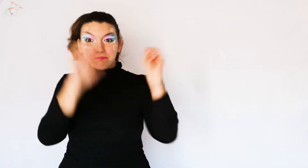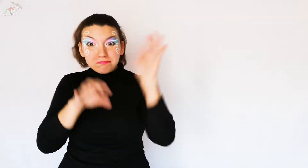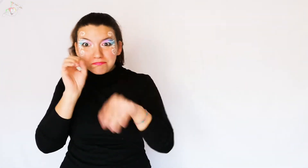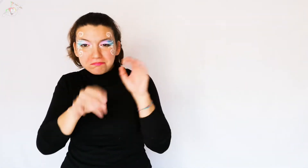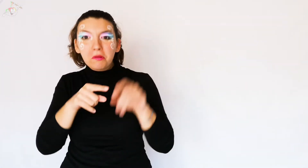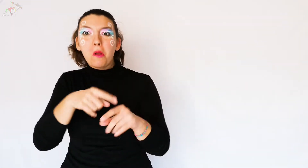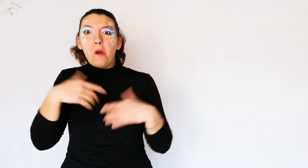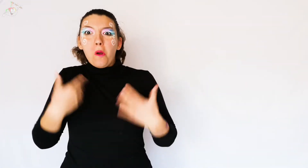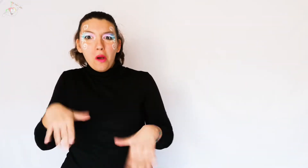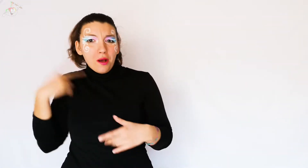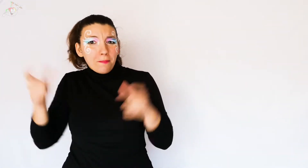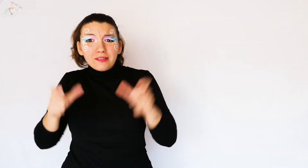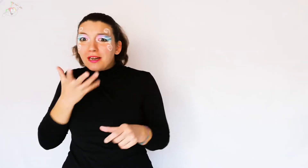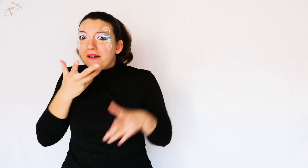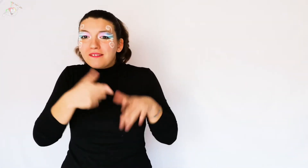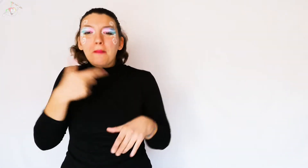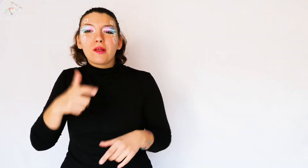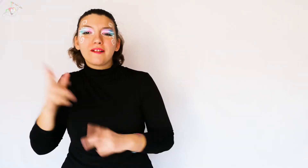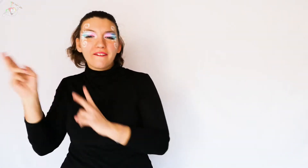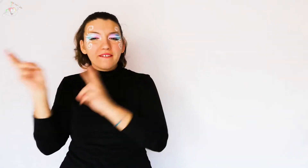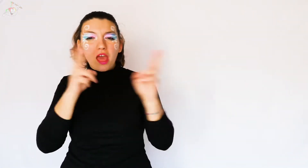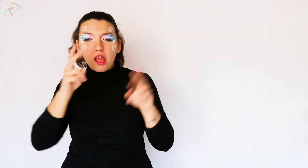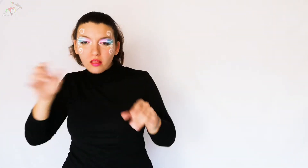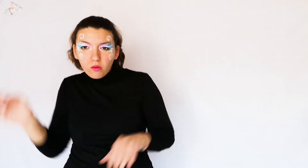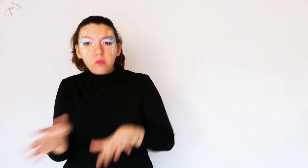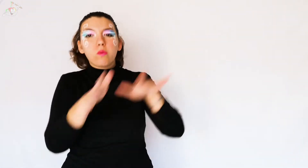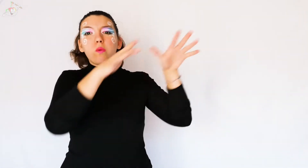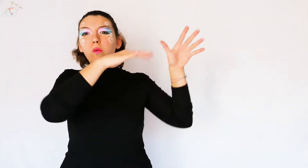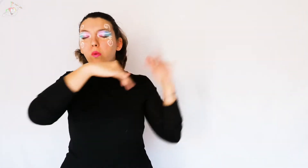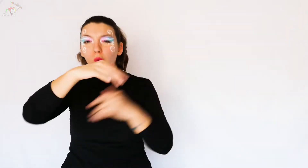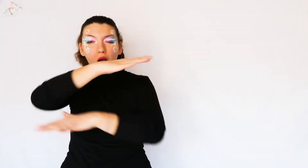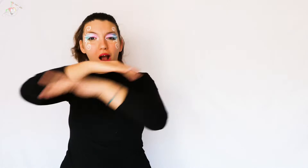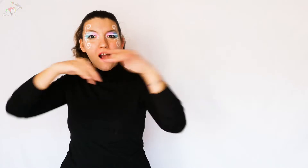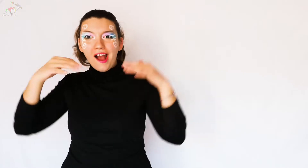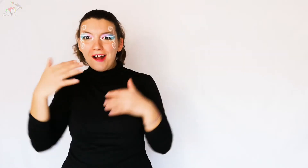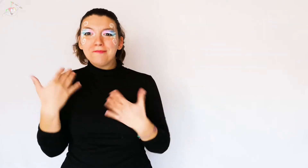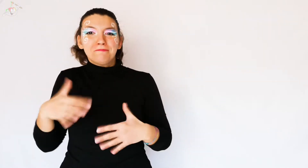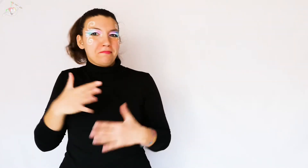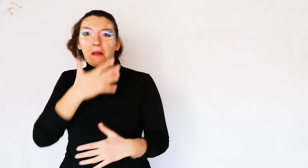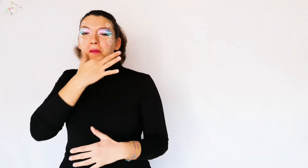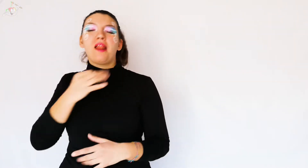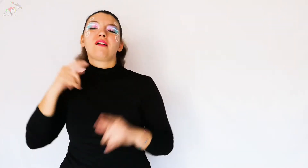e questo lancio piacque a molte persone perchè con il vento veniva creata una bella atmosfera.